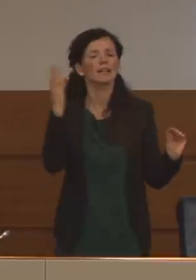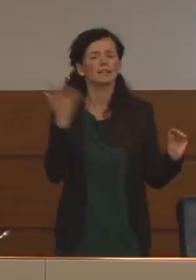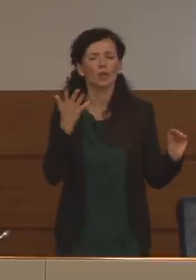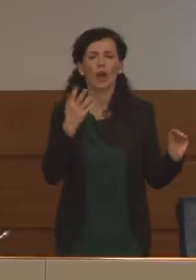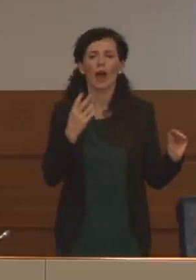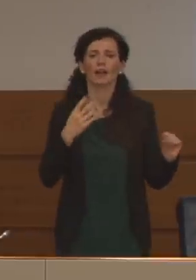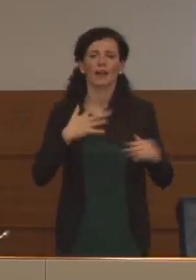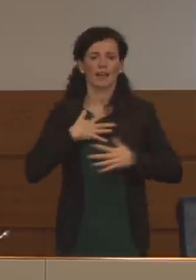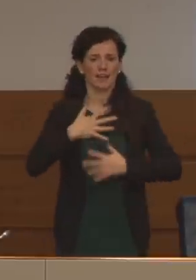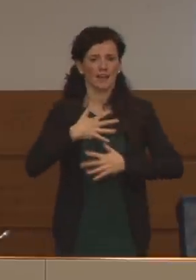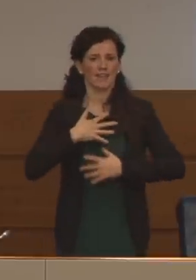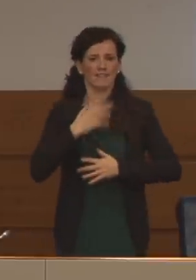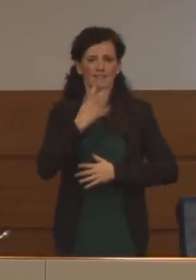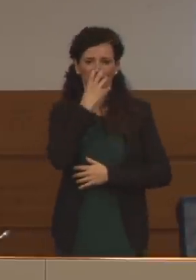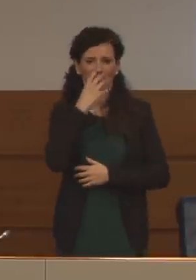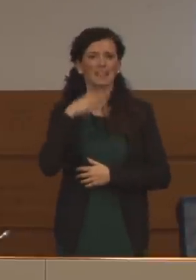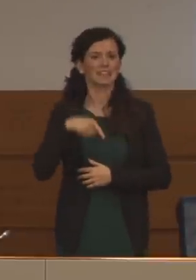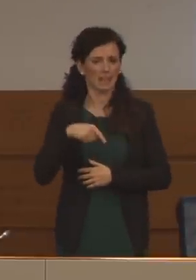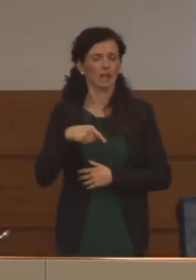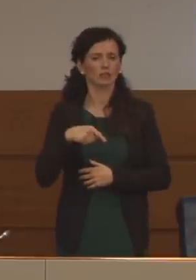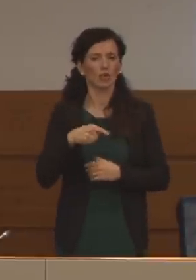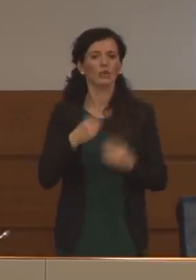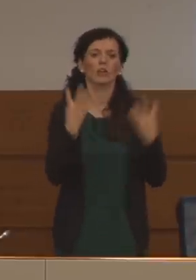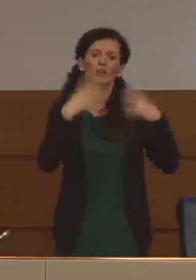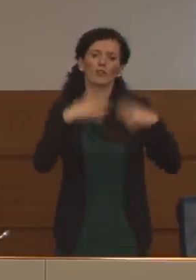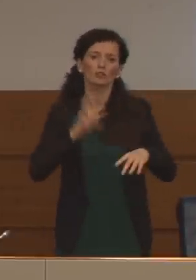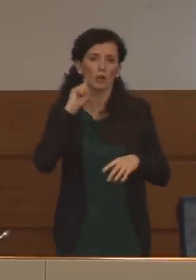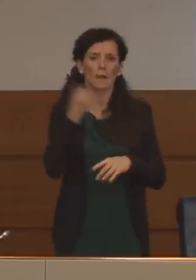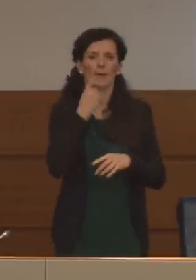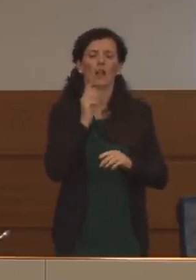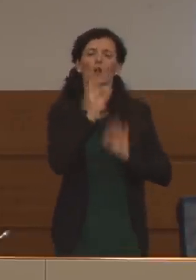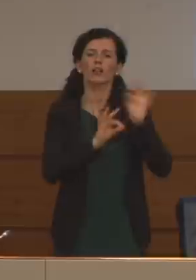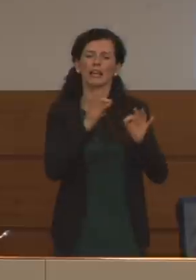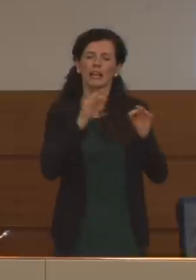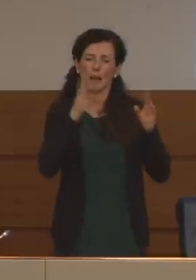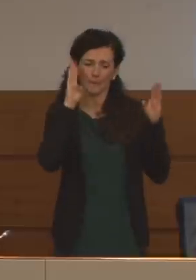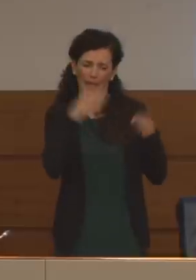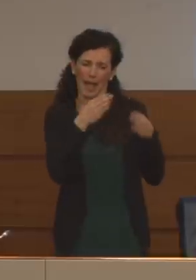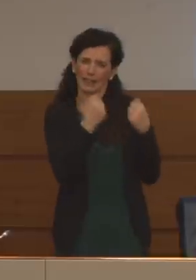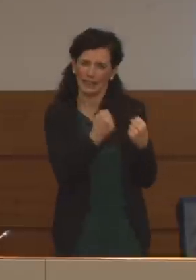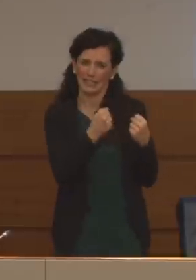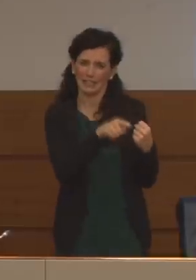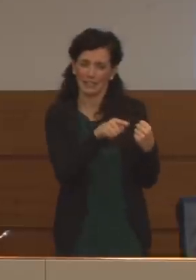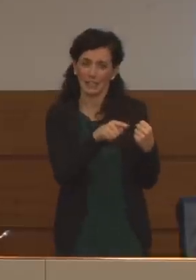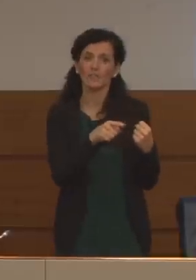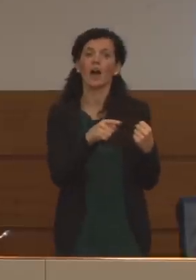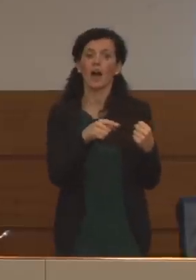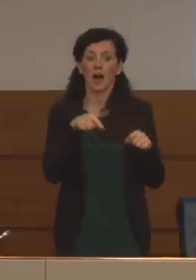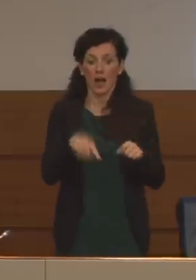funzionare i posti di terapia intensiva, anche in questo frangente si sta tenendo